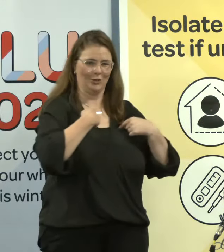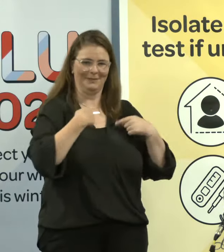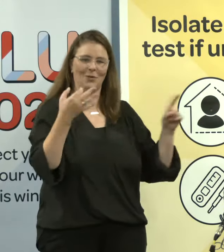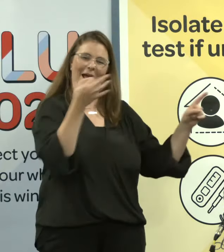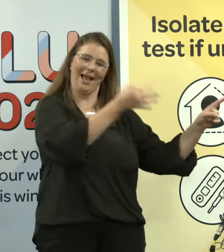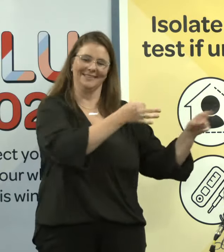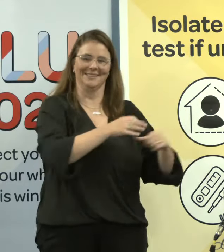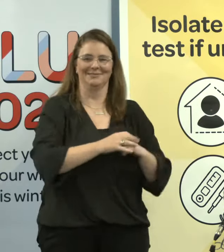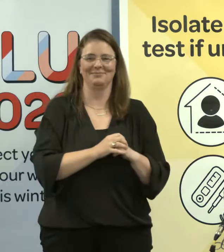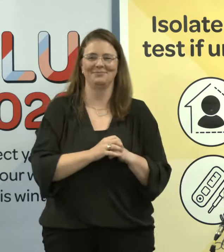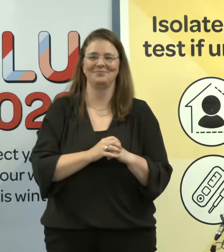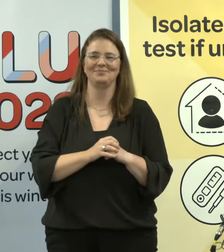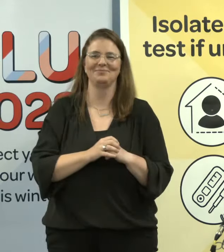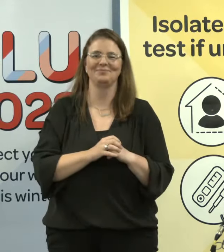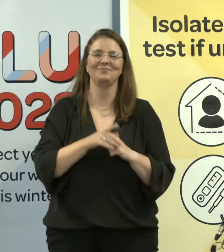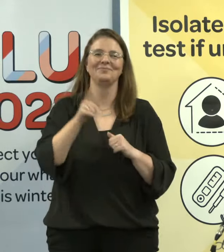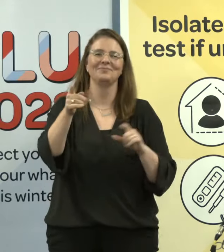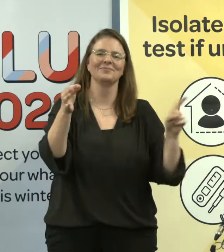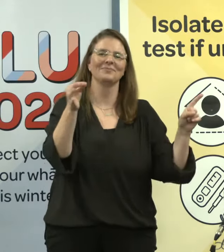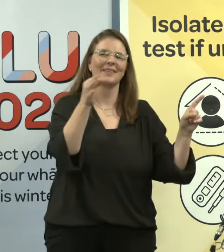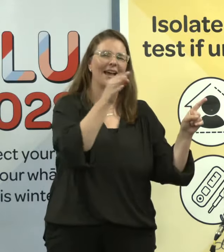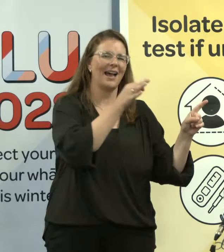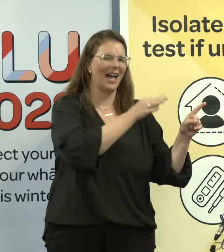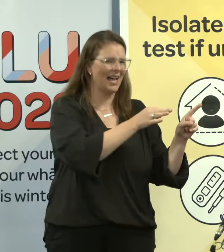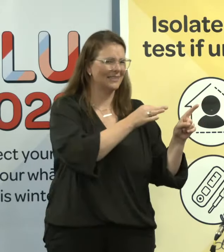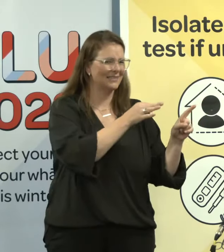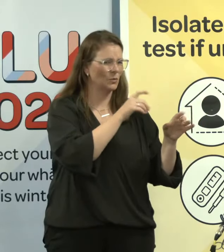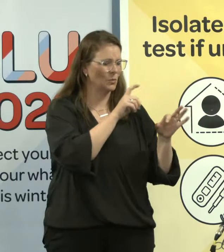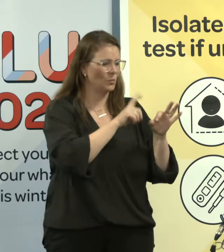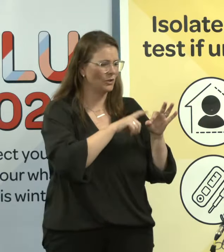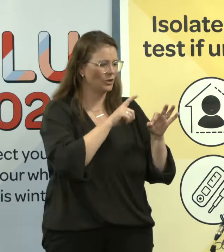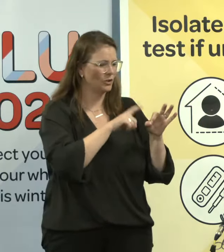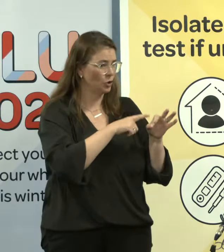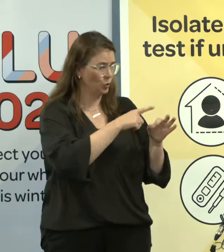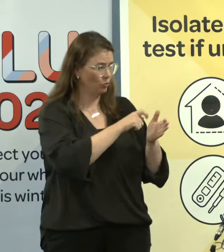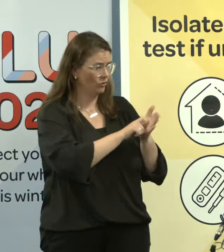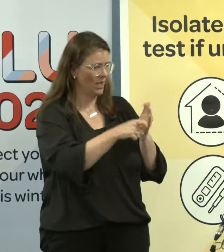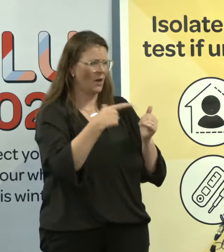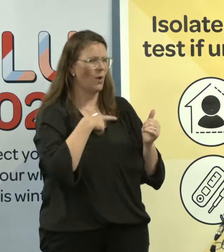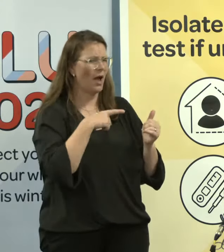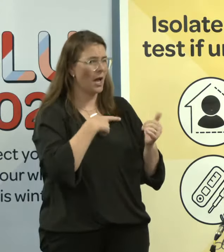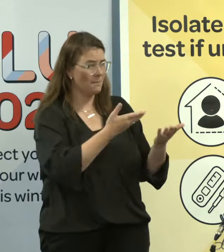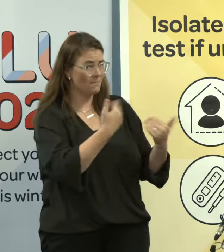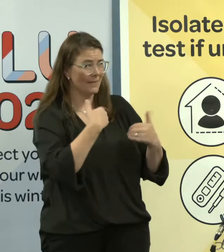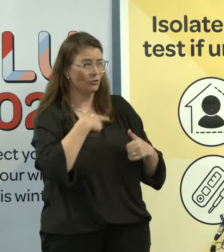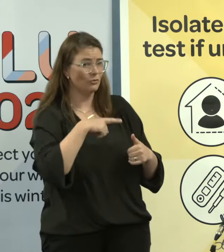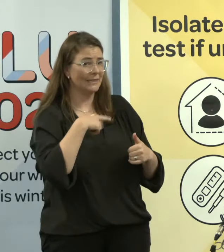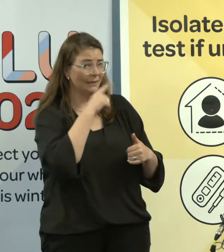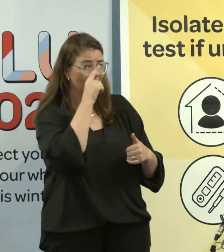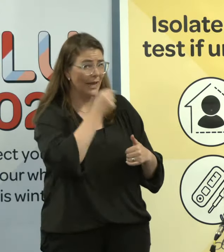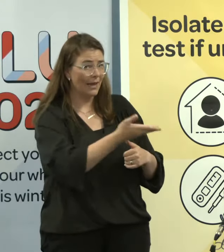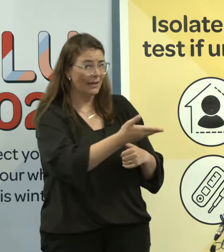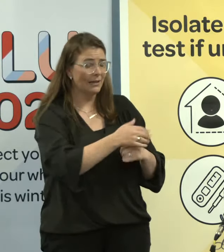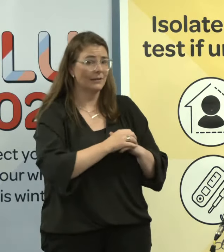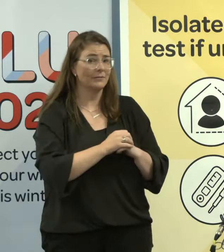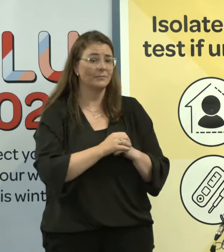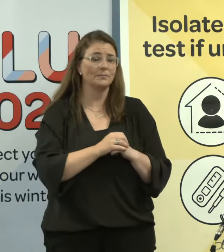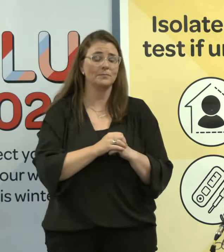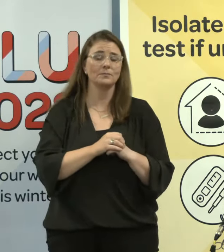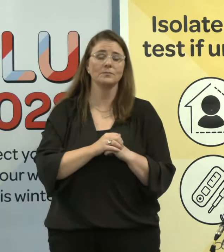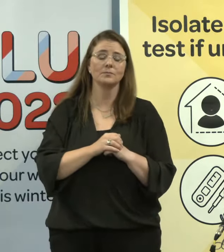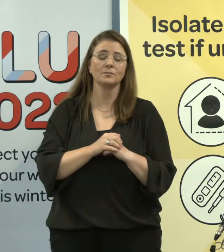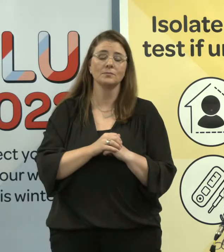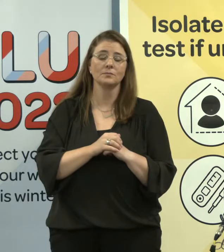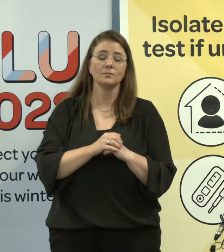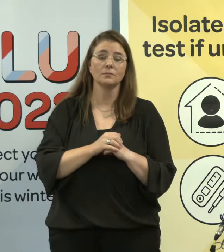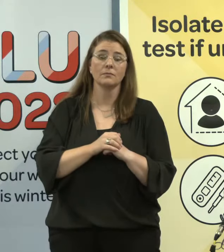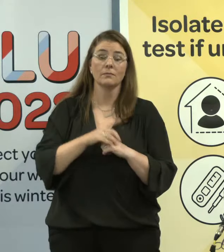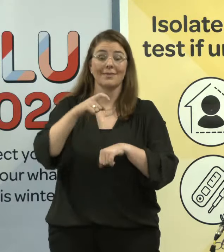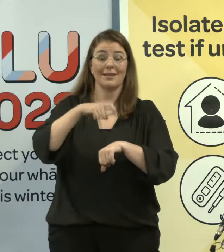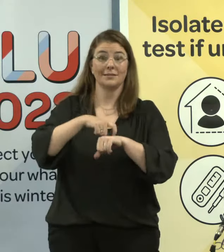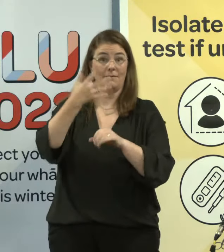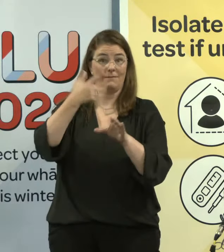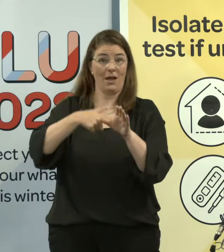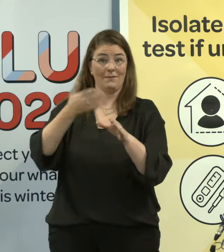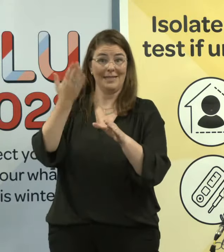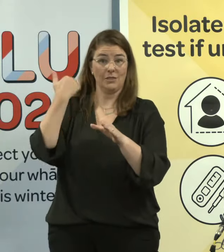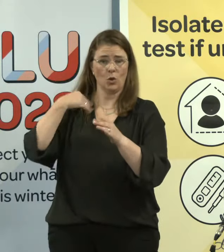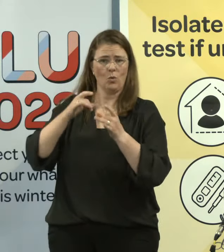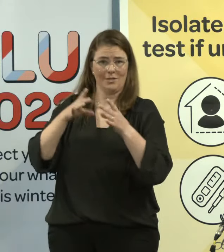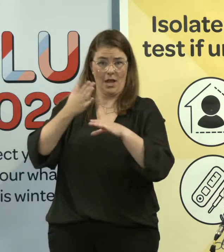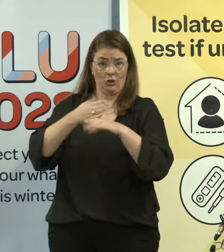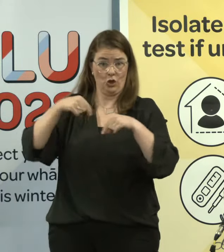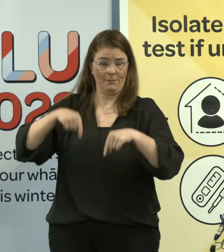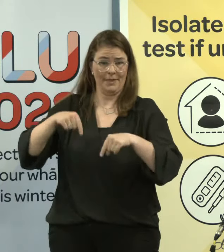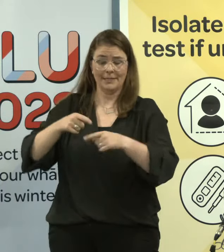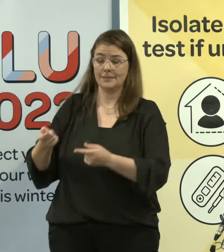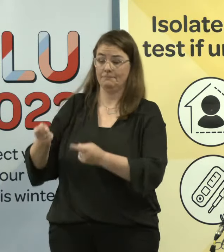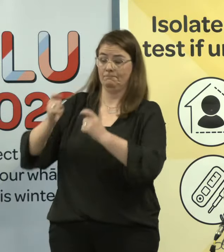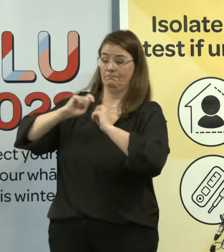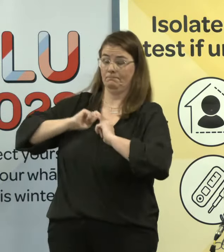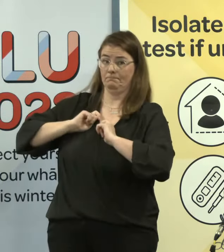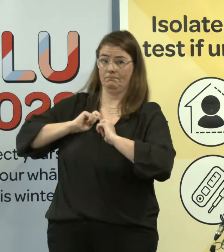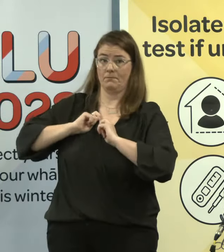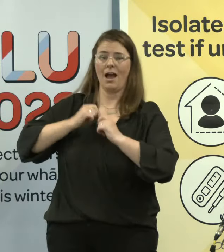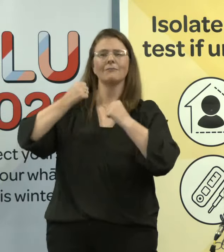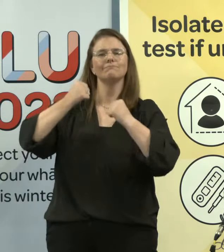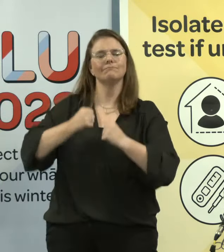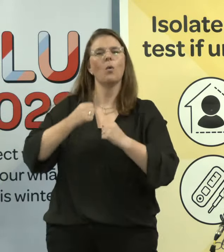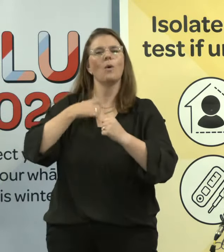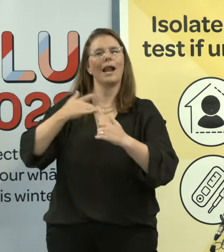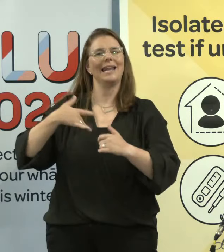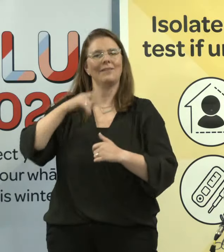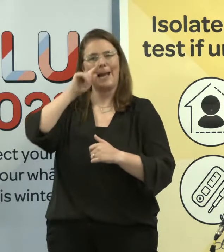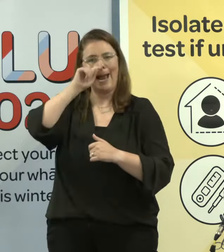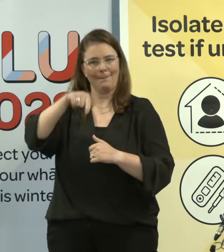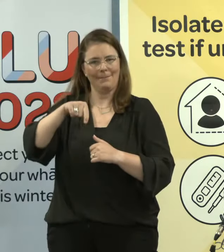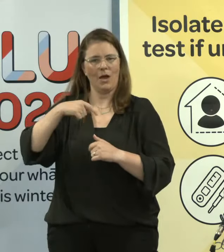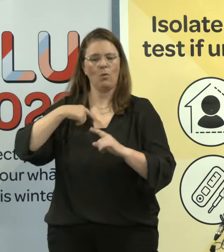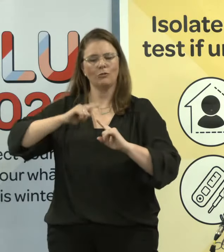Caroline ki te whakautu patai.